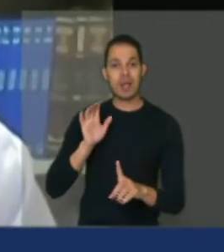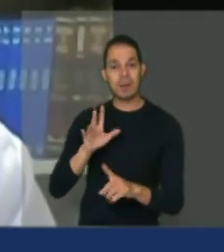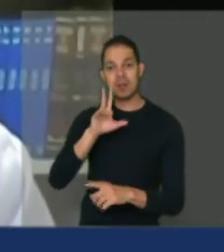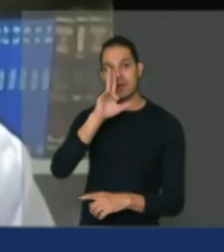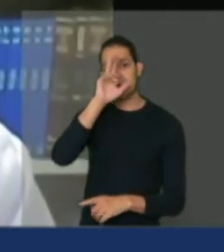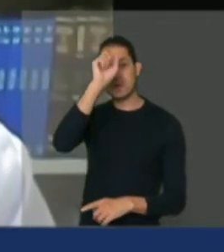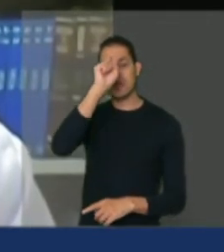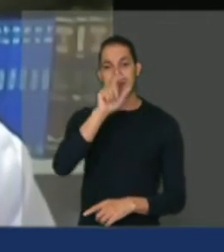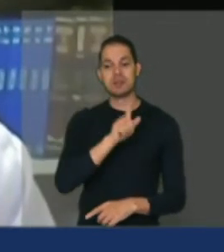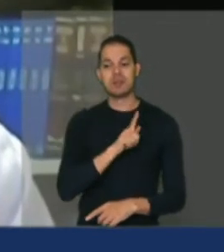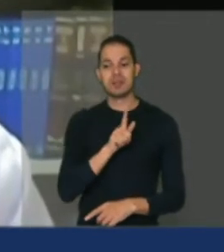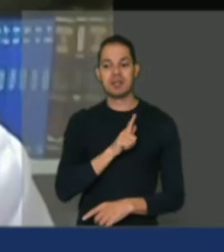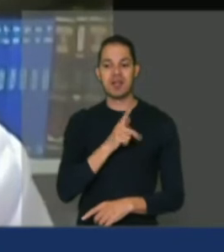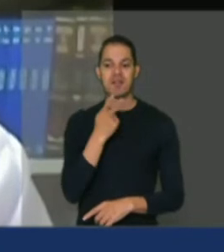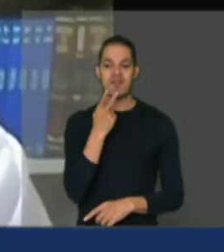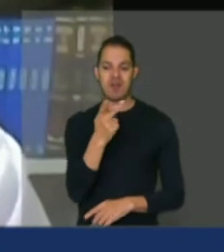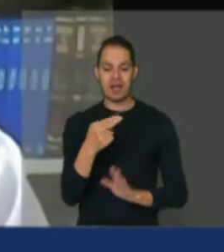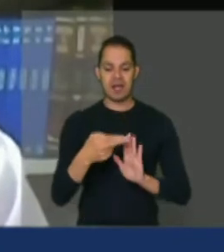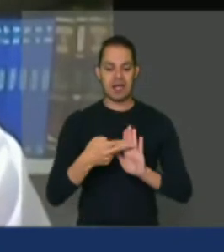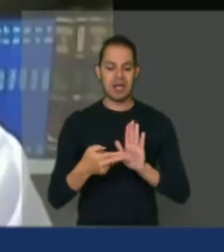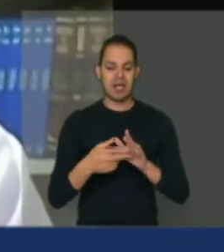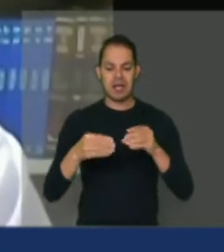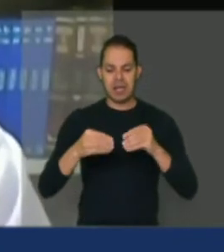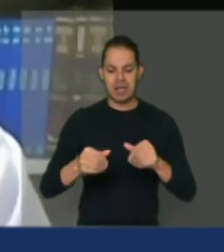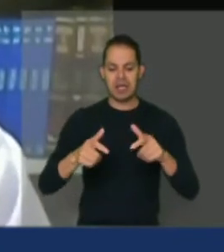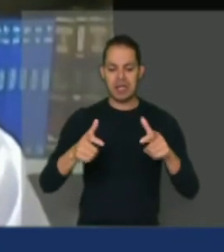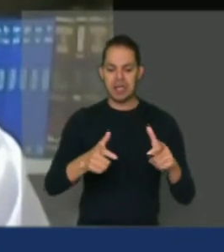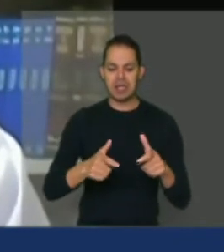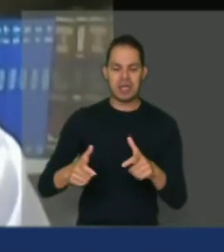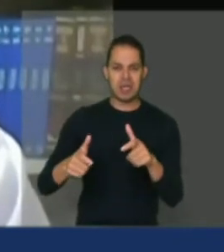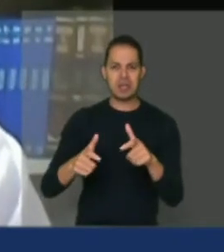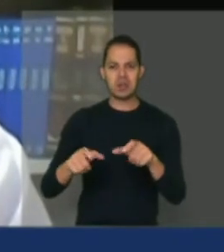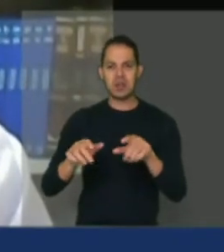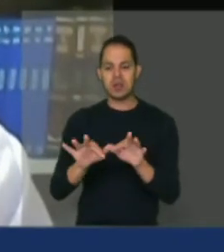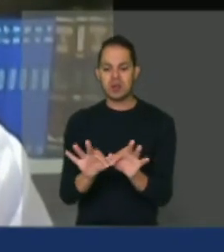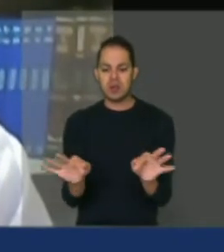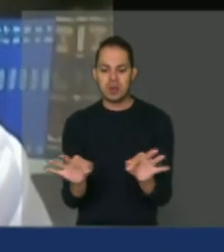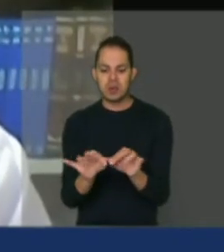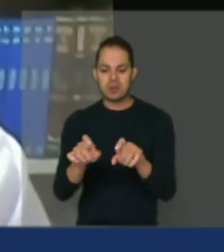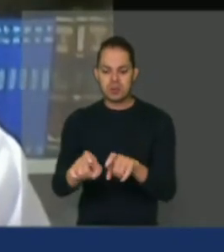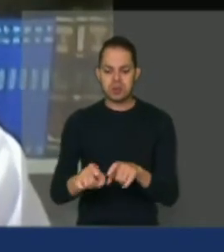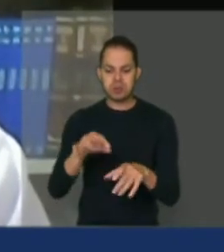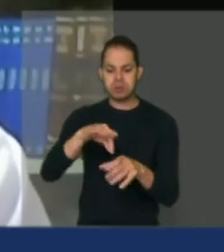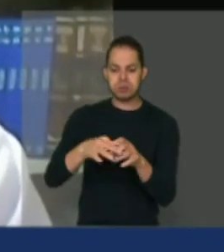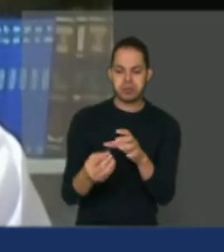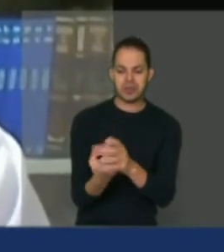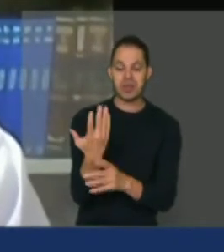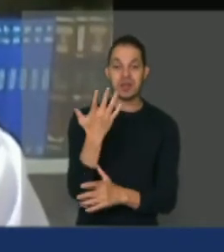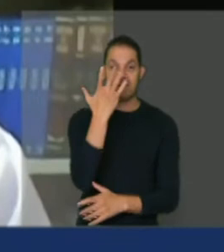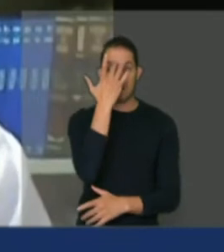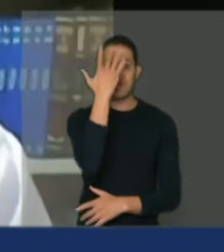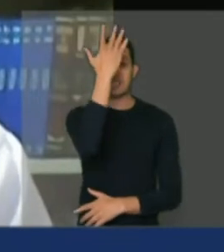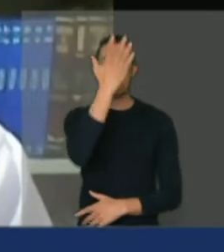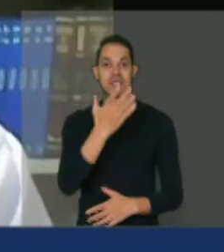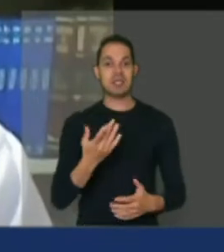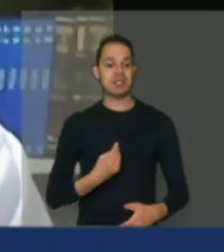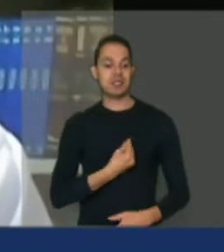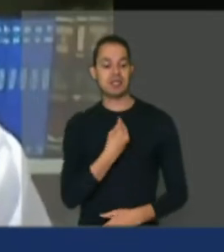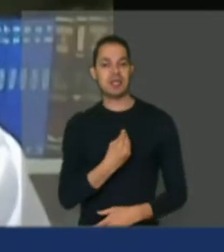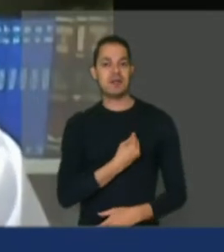IRIA REGULARIZAR TERRAS, DE PEQUENOS AGRICULTORES, E FACILITA A VIDA DAQUELES CRIMINOSOS AMBIENTAIS. MAS, JÁ TEMOS UMA LEGISLAÇÃO,